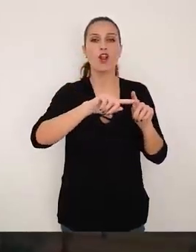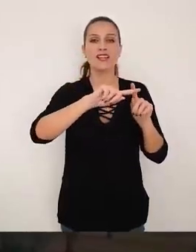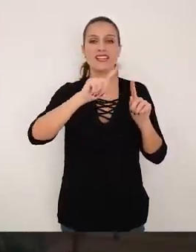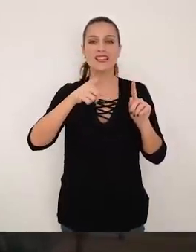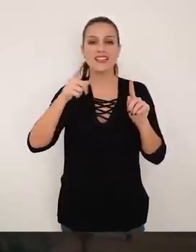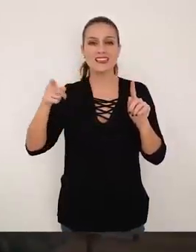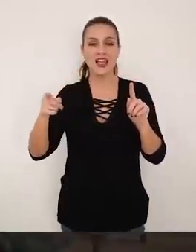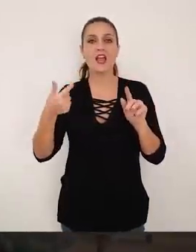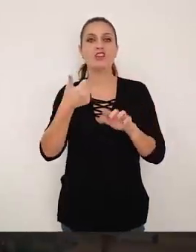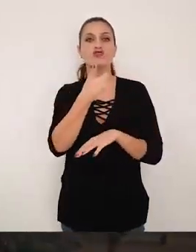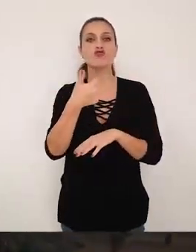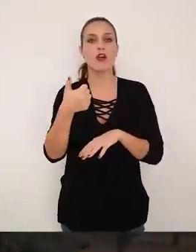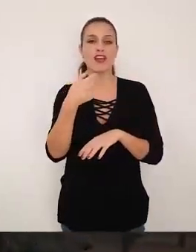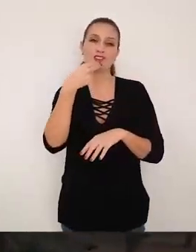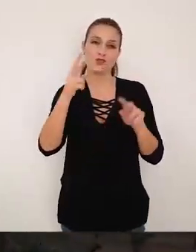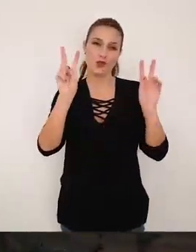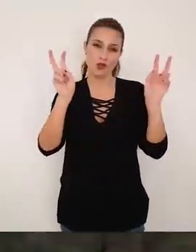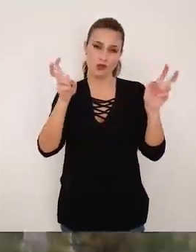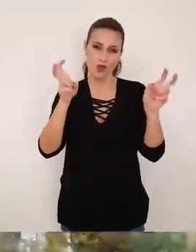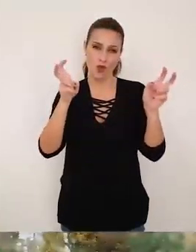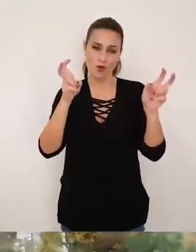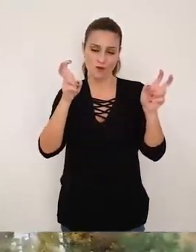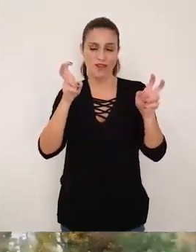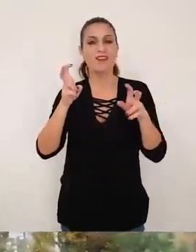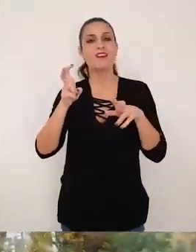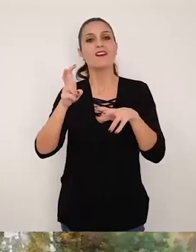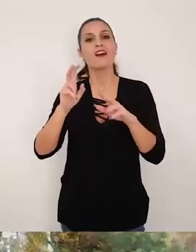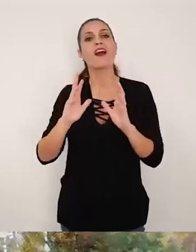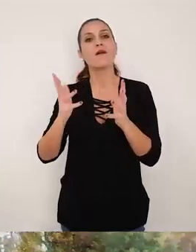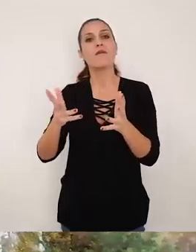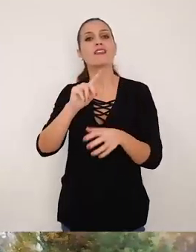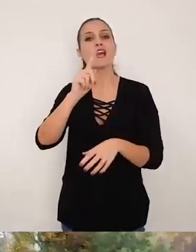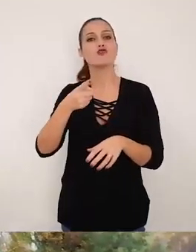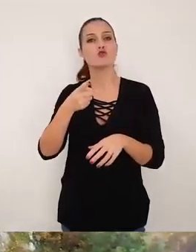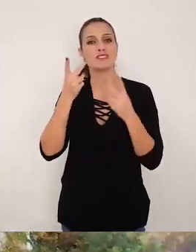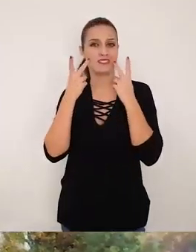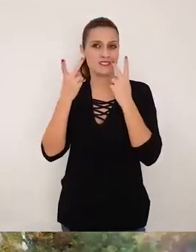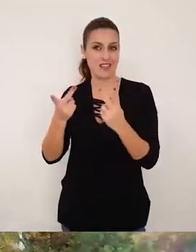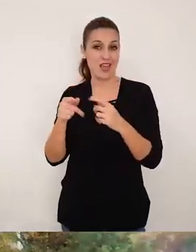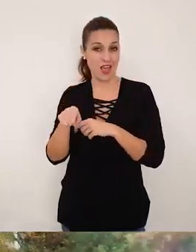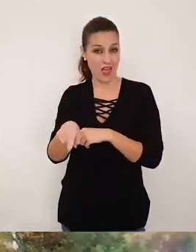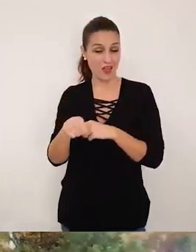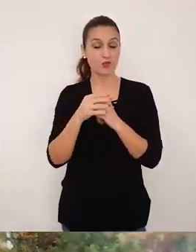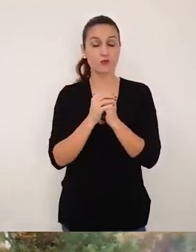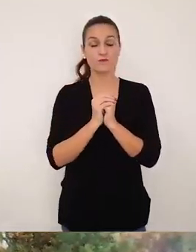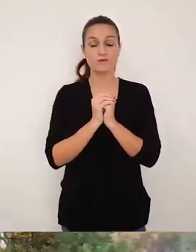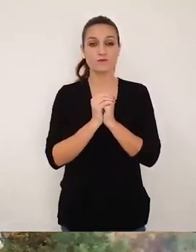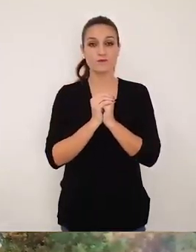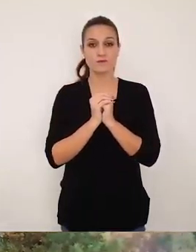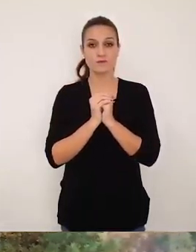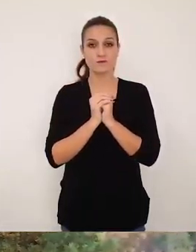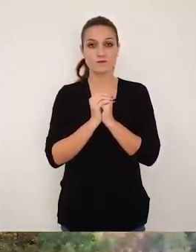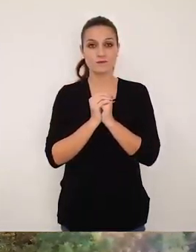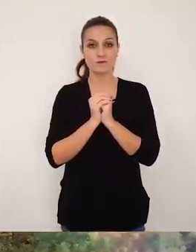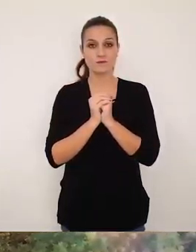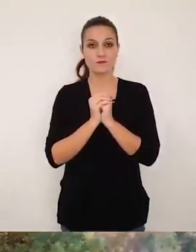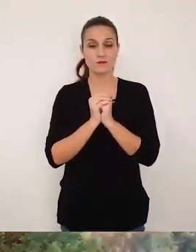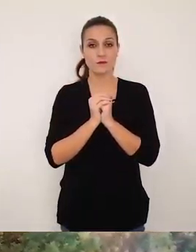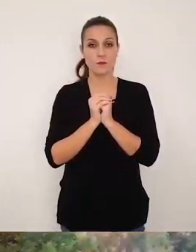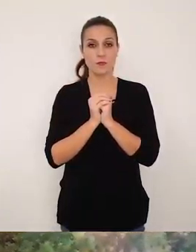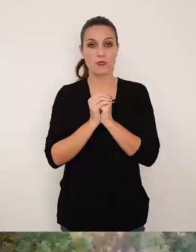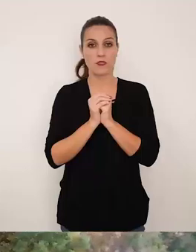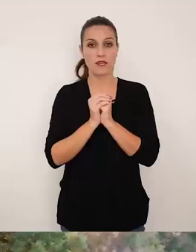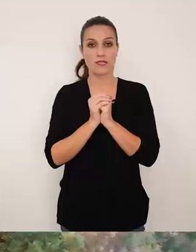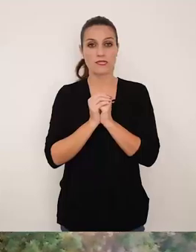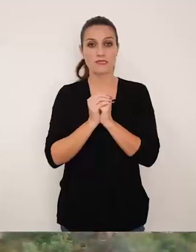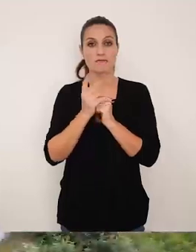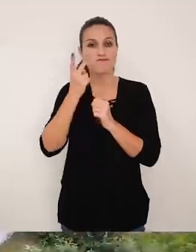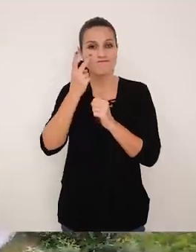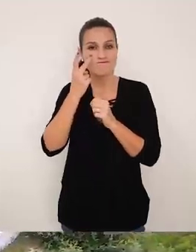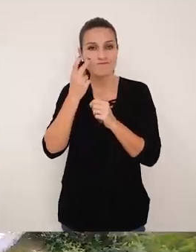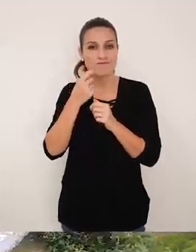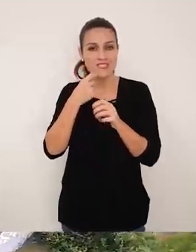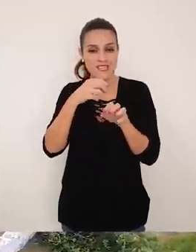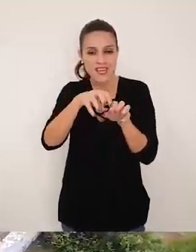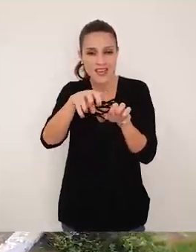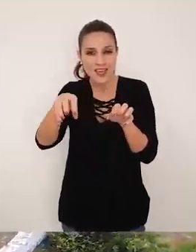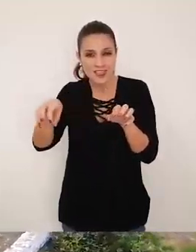levantina giurdignanese. I resti risalgono all’alto medioevo e sono